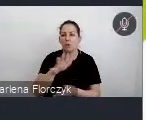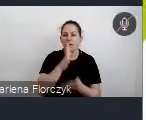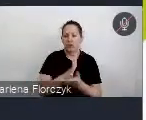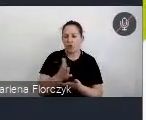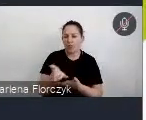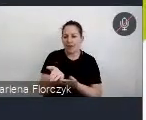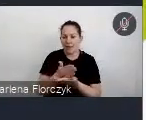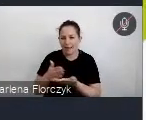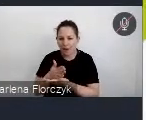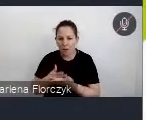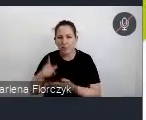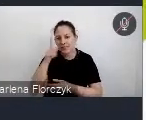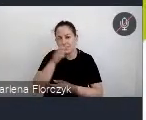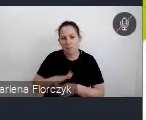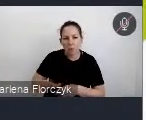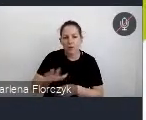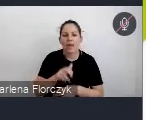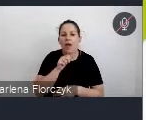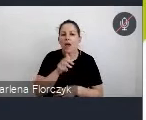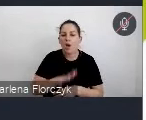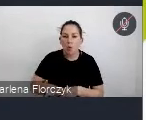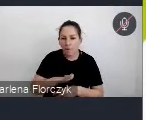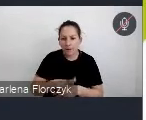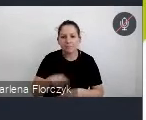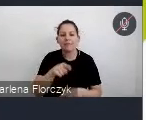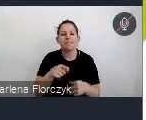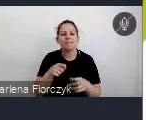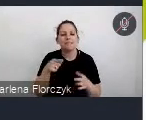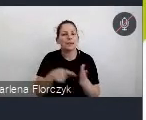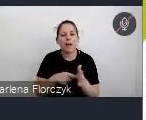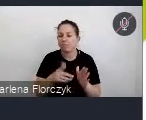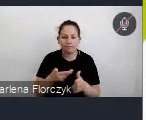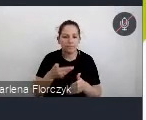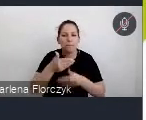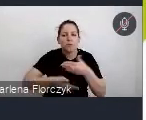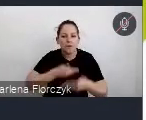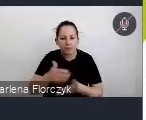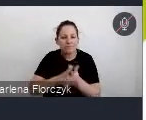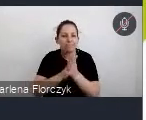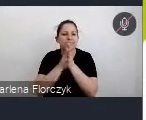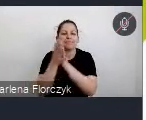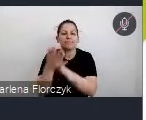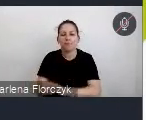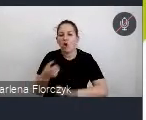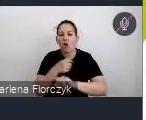i społecznościami europejskimi w celu przyspieszenia ich transformacji w kierunku odporności na zmianę klimatu